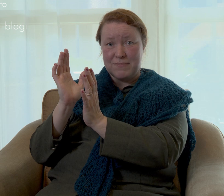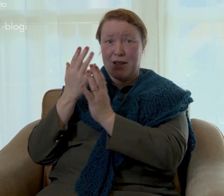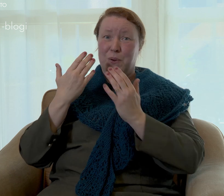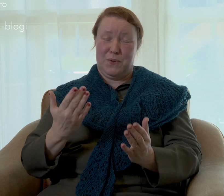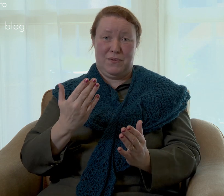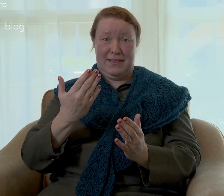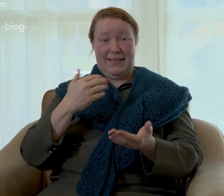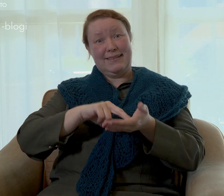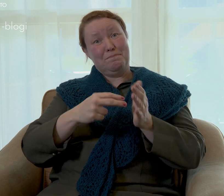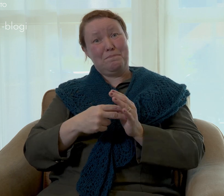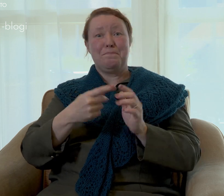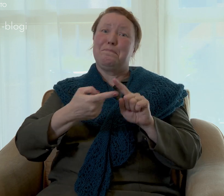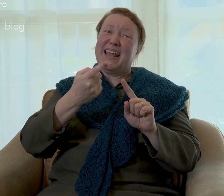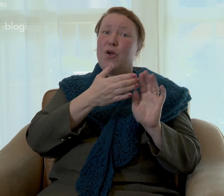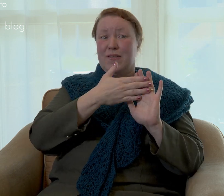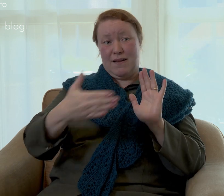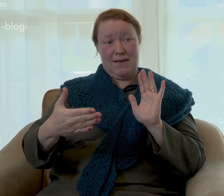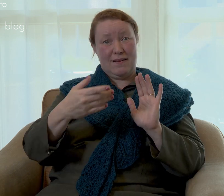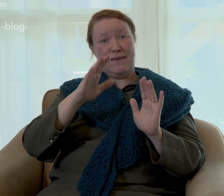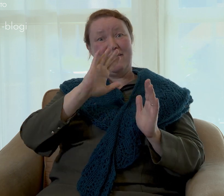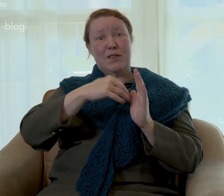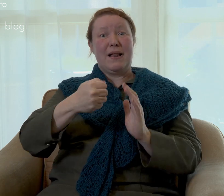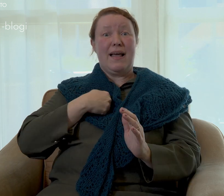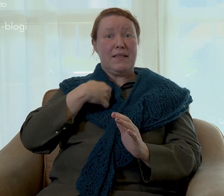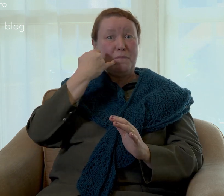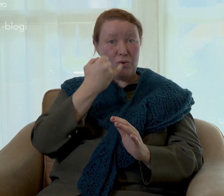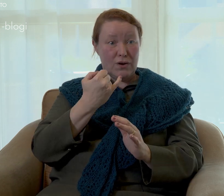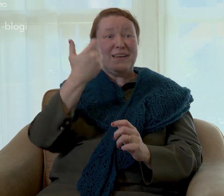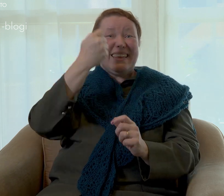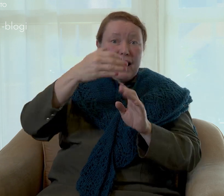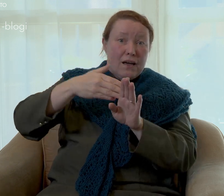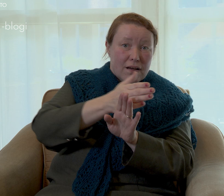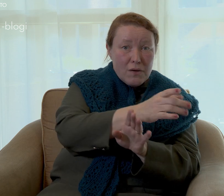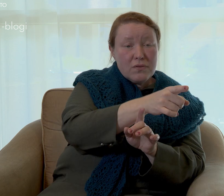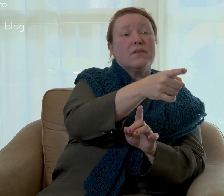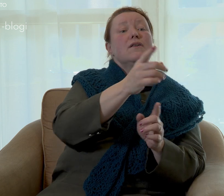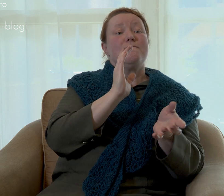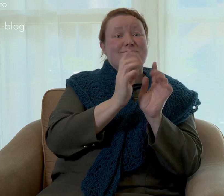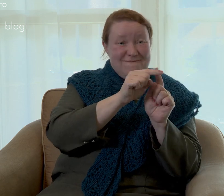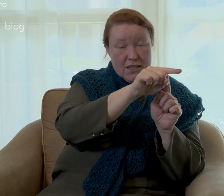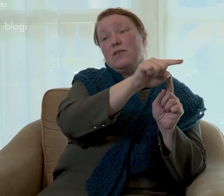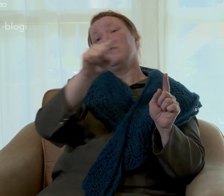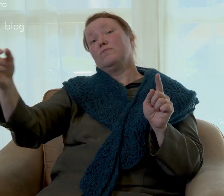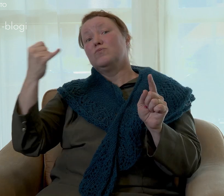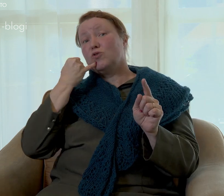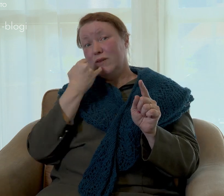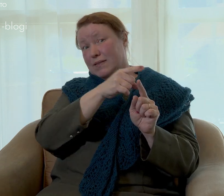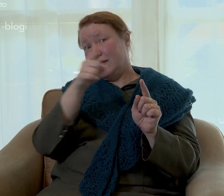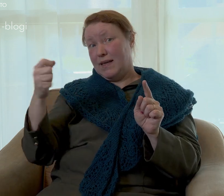Nyt viittomakielinen hätäpuhelu eli videokuvayhteys menee - Kelan tulkkivälityksen päivystäjille, jotka soittavat hätäkeskuksen päivystäjälle -